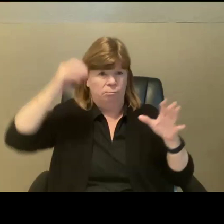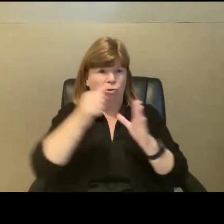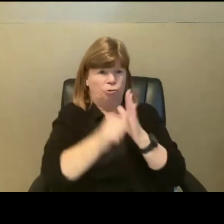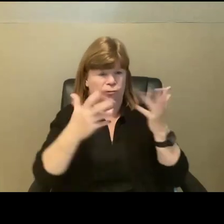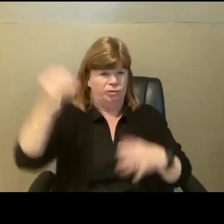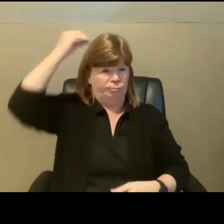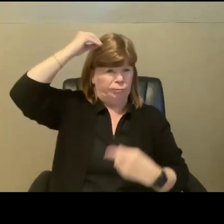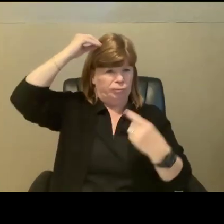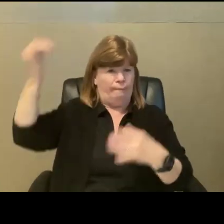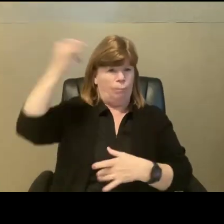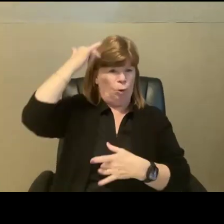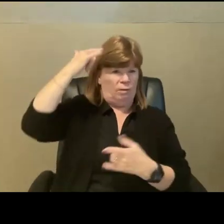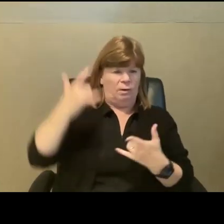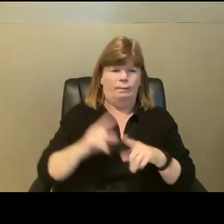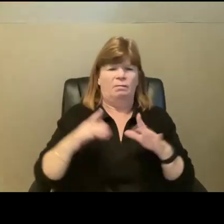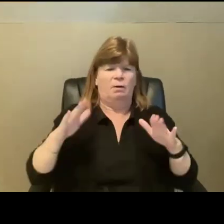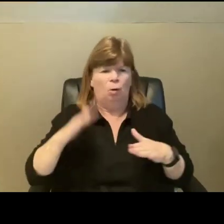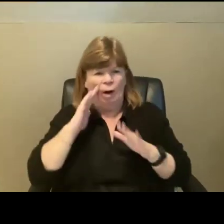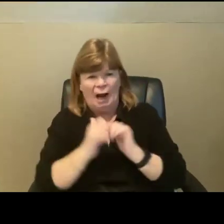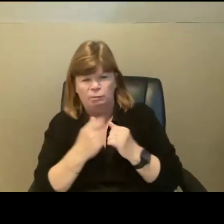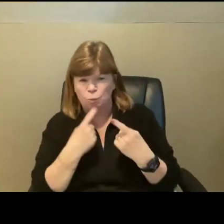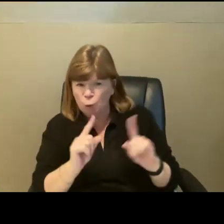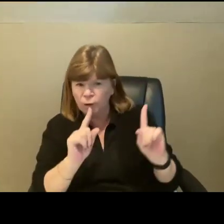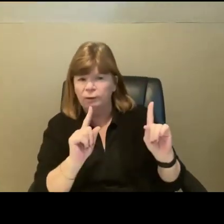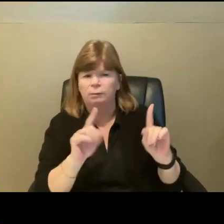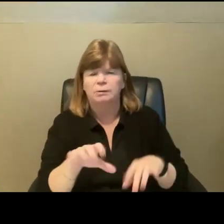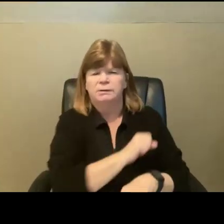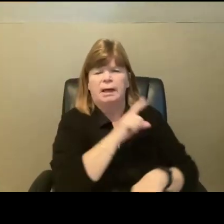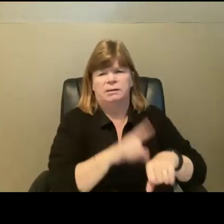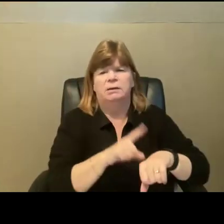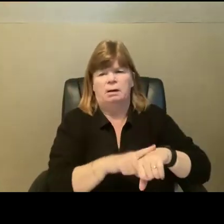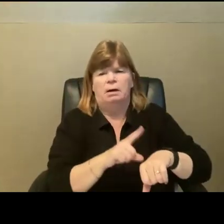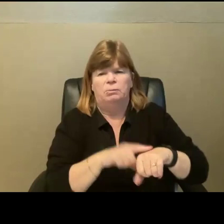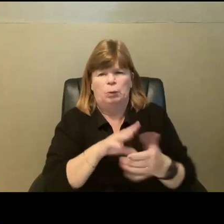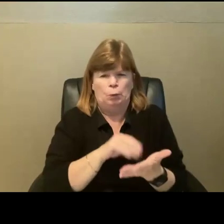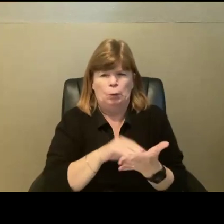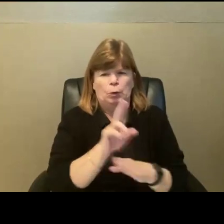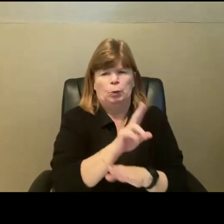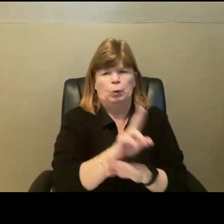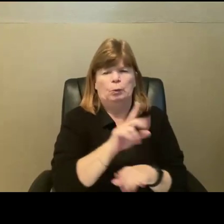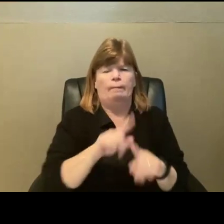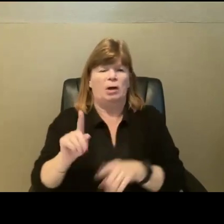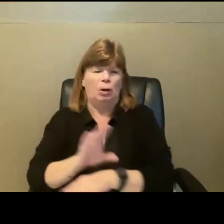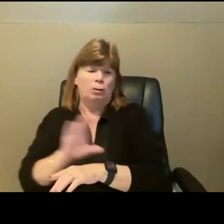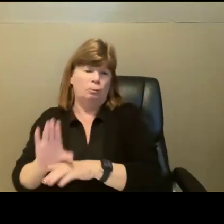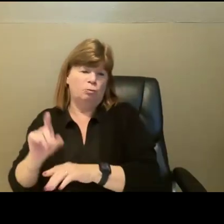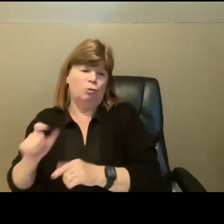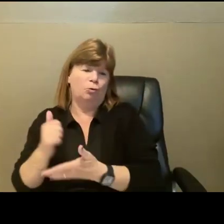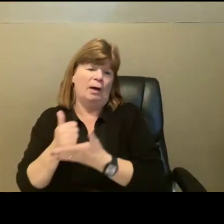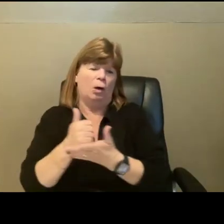No sabemos cómo está funcionando. Llevará tiempo aprender a usarlo. Pero luego una computadora ayuda a navegar y crear estos